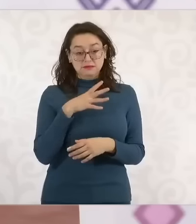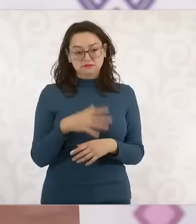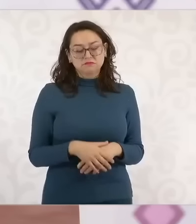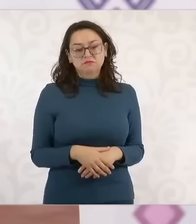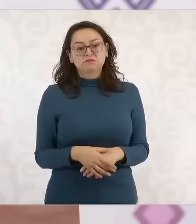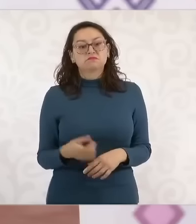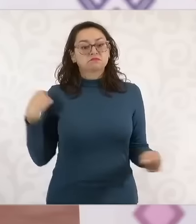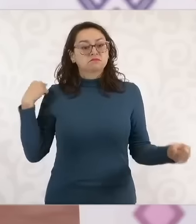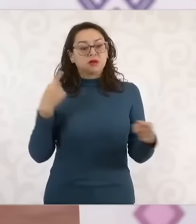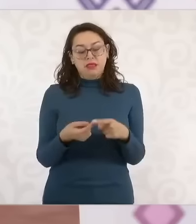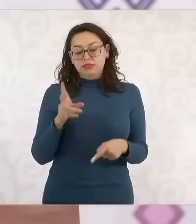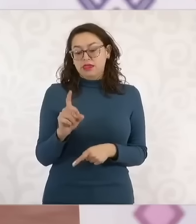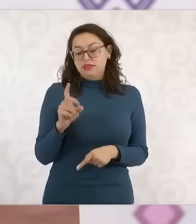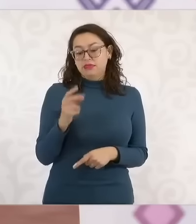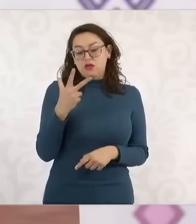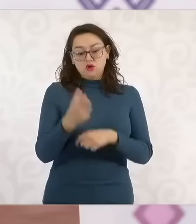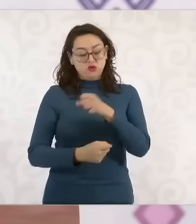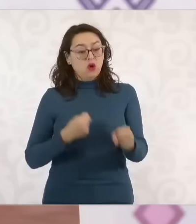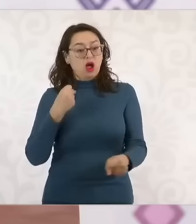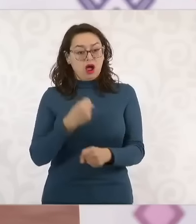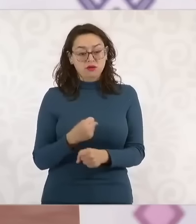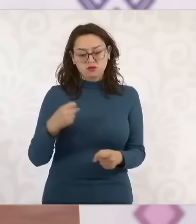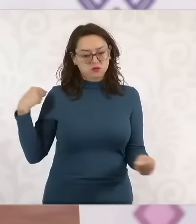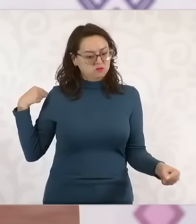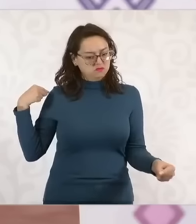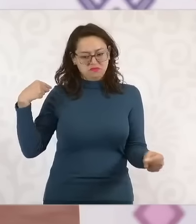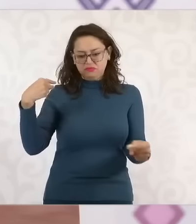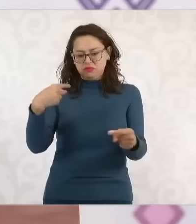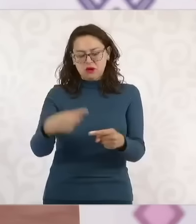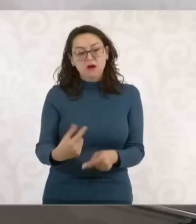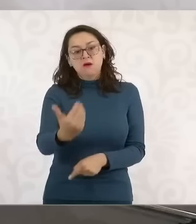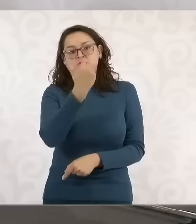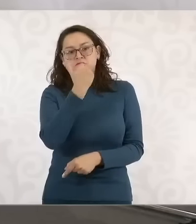en México de manera interrumpida, produciendo alimento nutritivo de la más alta calidad para